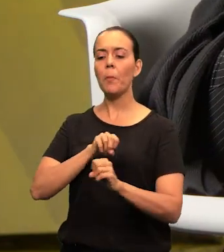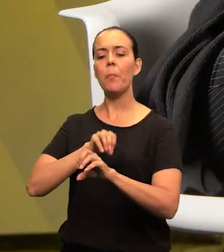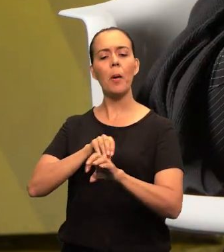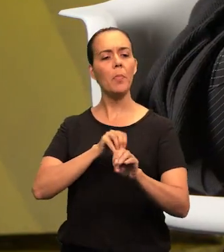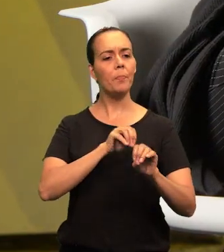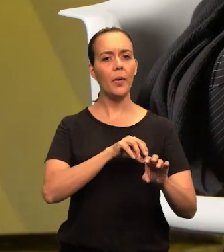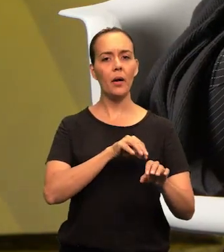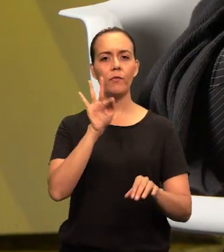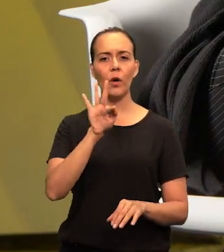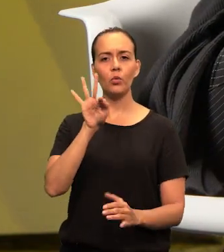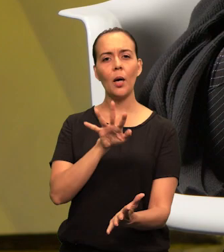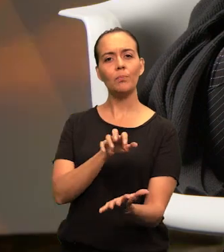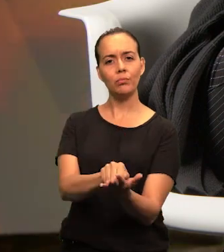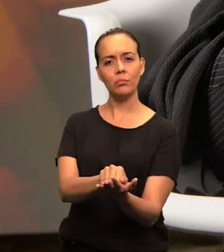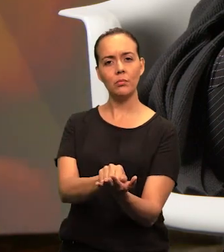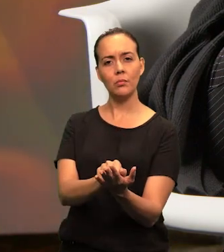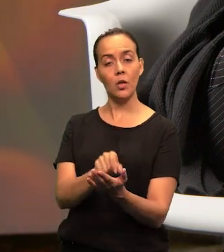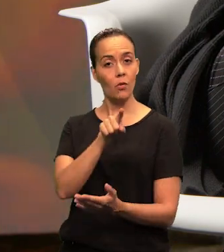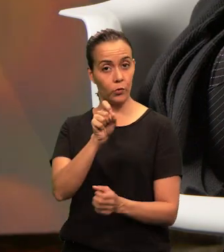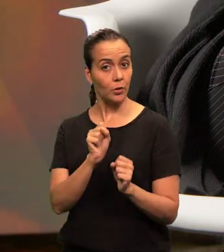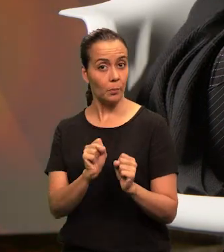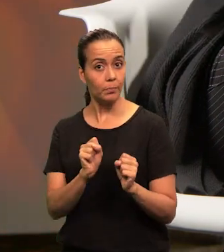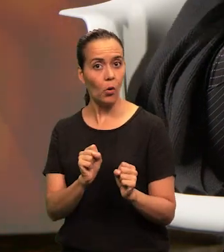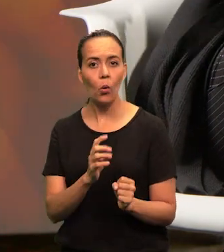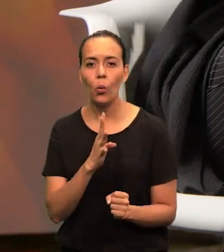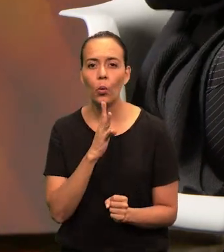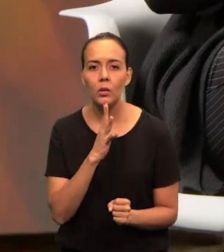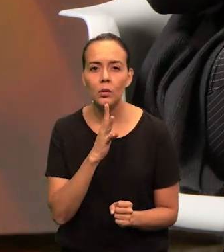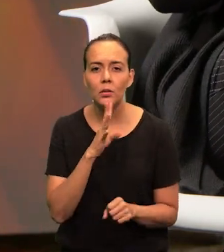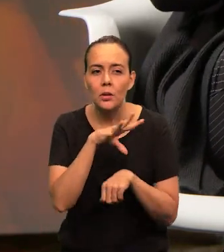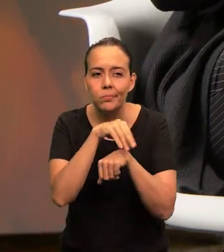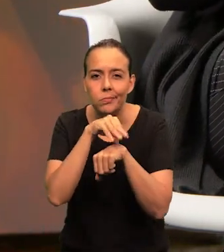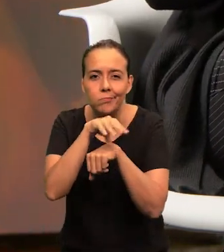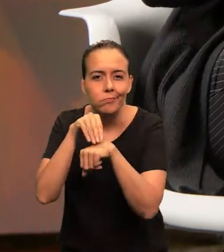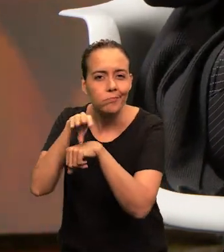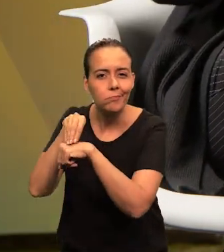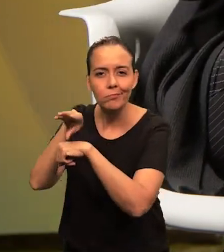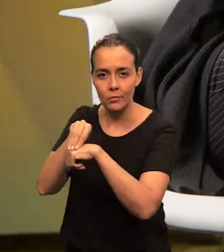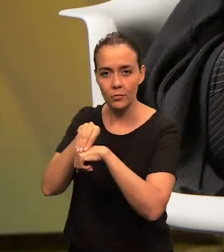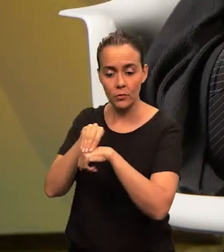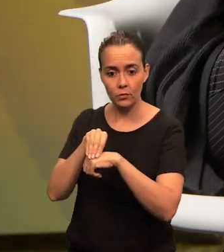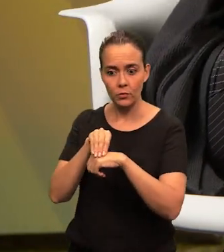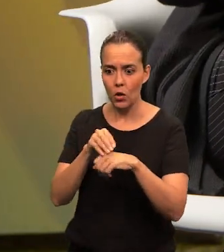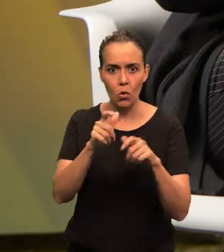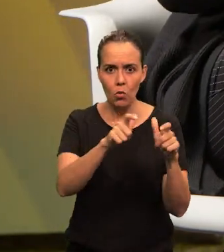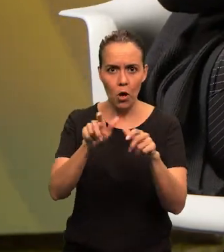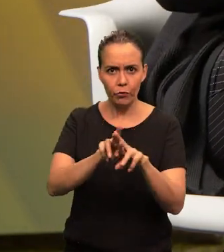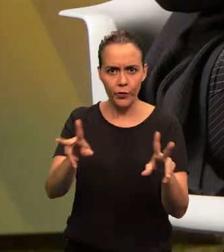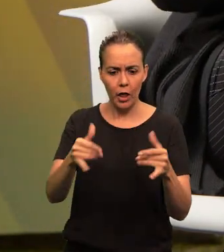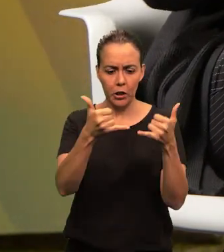de uma matrícula numa universidade. Você pode adquirir conhecimento de formas muito distintas,